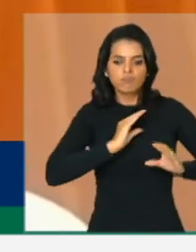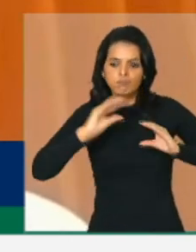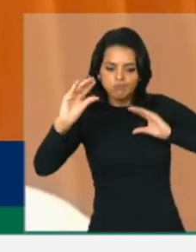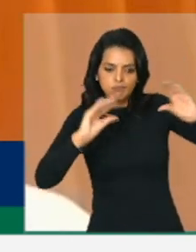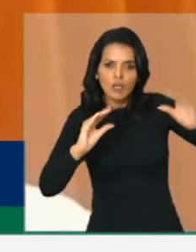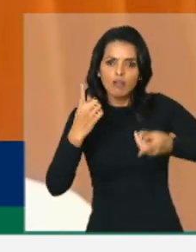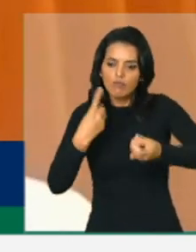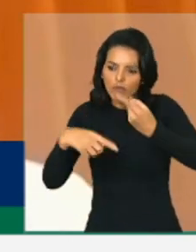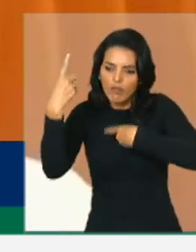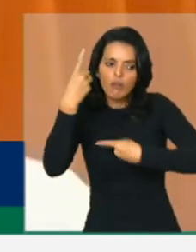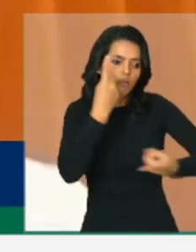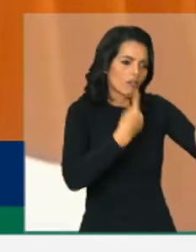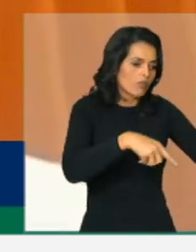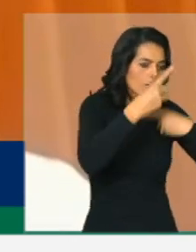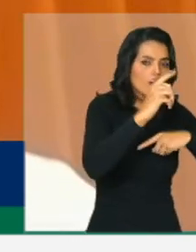PARTE DOS PAÍSES DO MUNDO NESTA RETIRADA DOS PAÍSES DA